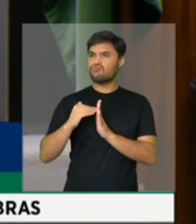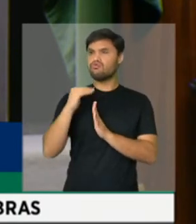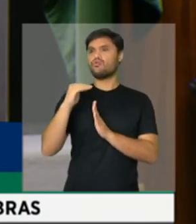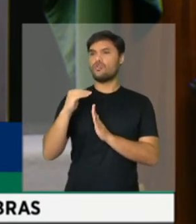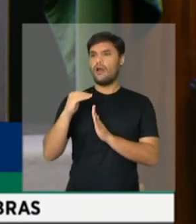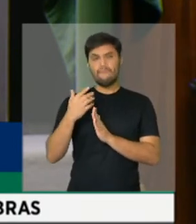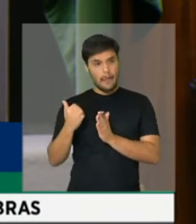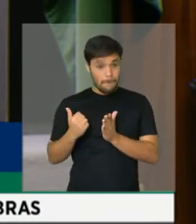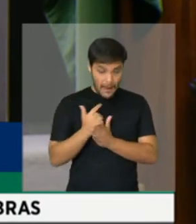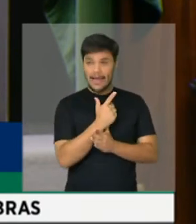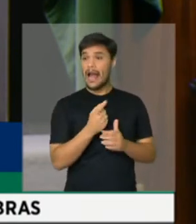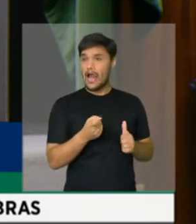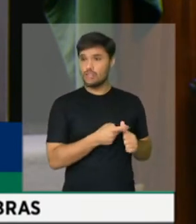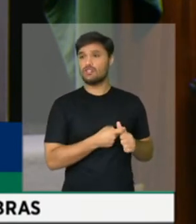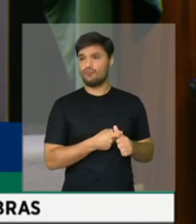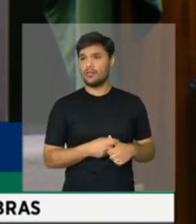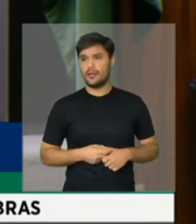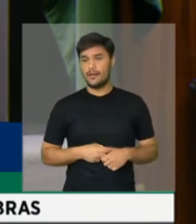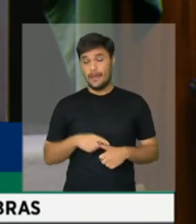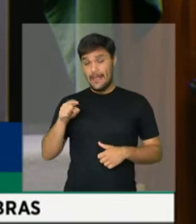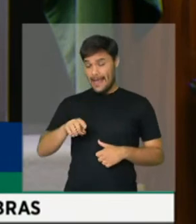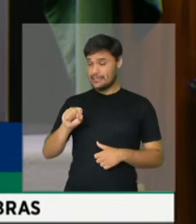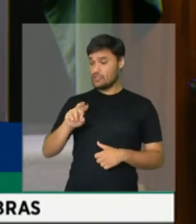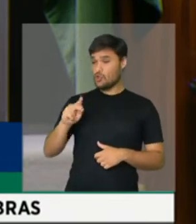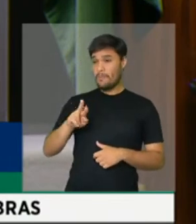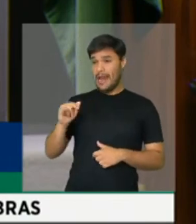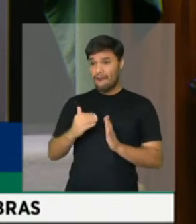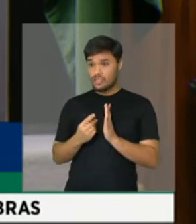ESSA ENERGIA AQUI PORQUE E PARA QUEM? POR FIM DIZER, SR. PRESIDENTE E COLEGAS, QUE EM